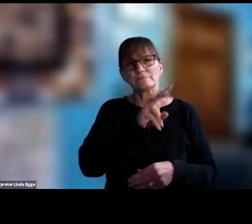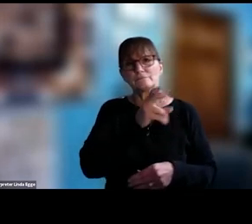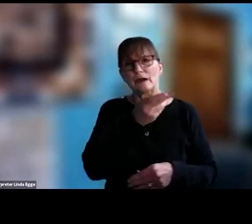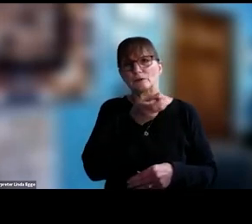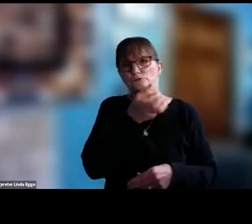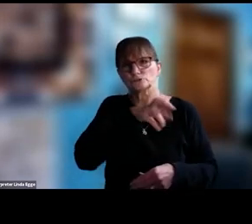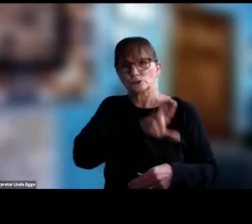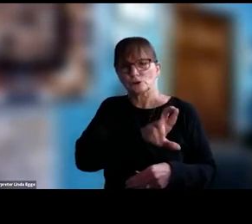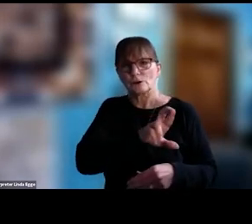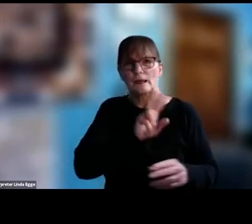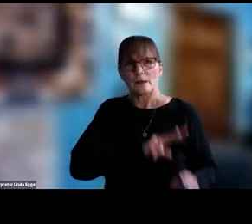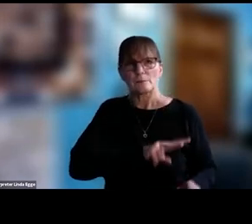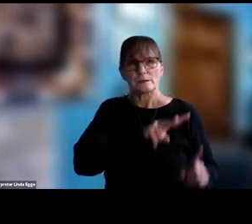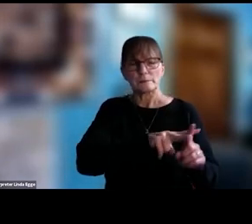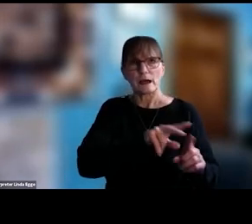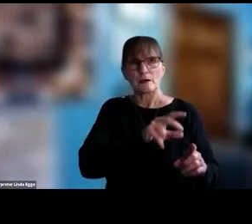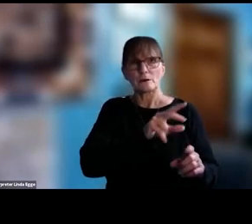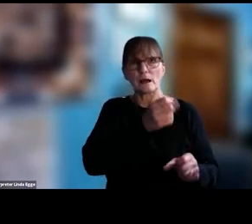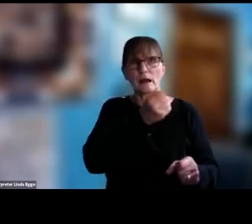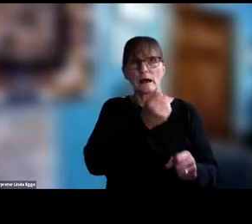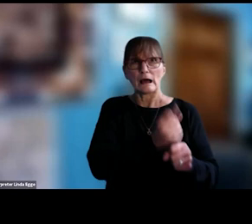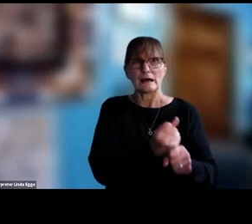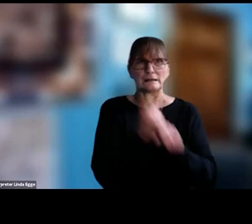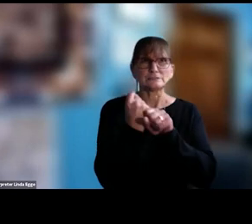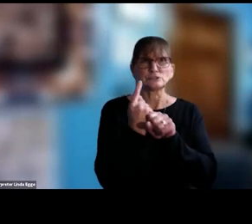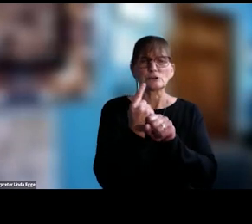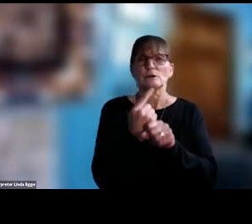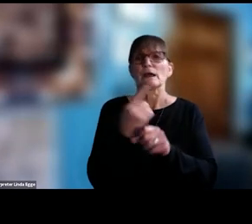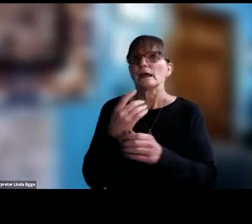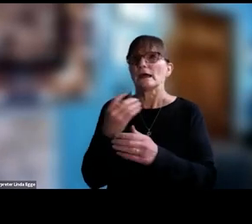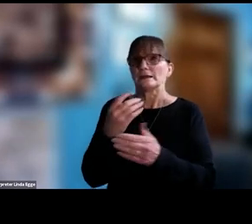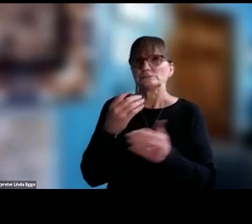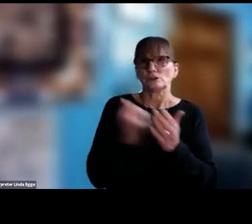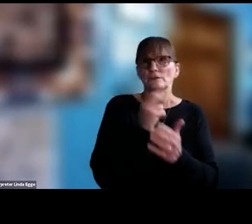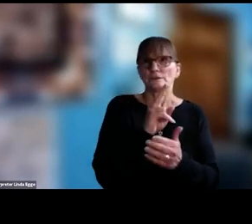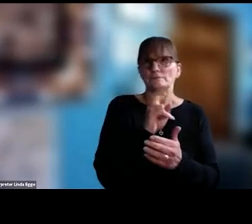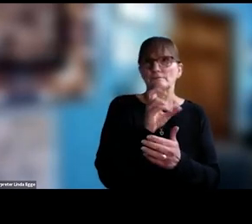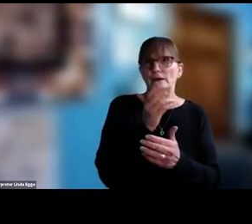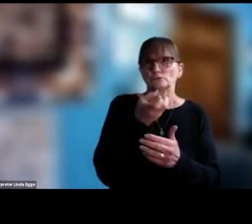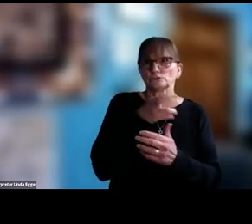y lo solicitamos hace aproximadamente un año y ella obtuvo su comprobante hace unos dos meses. Así que ahora está a la espera